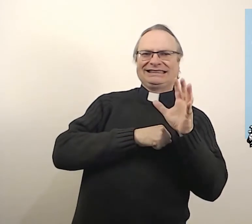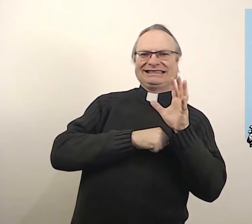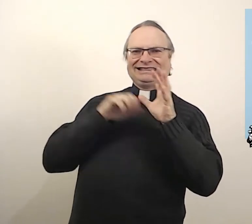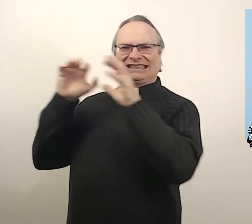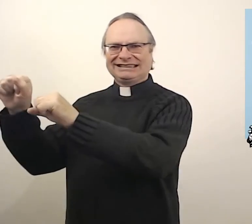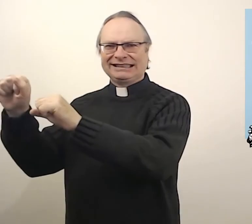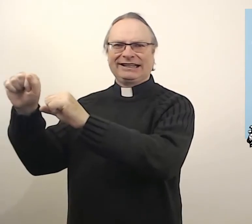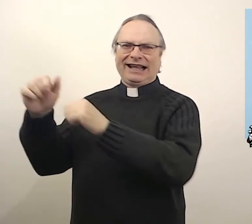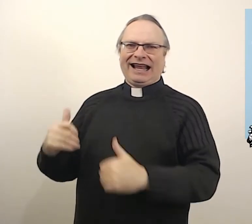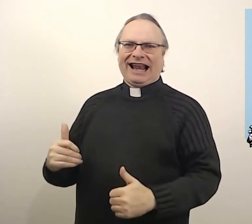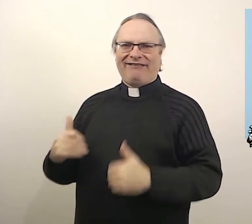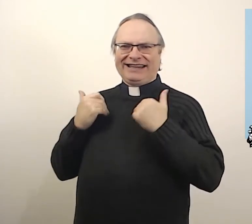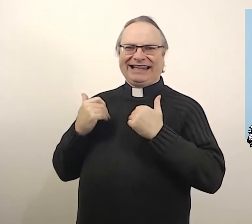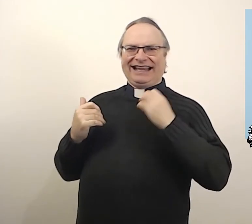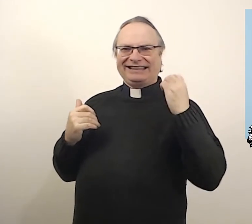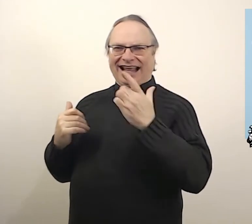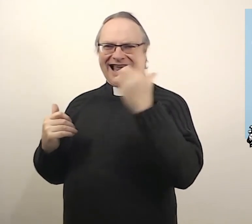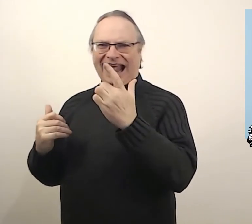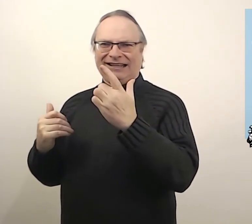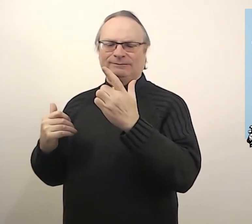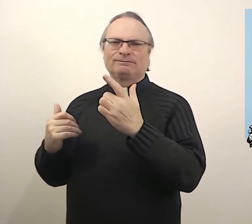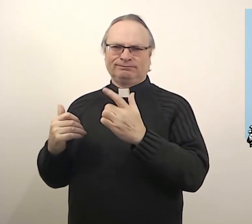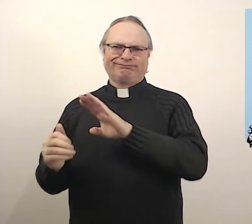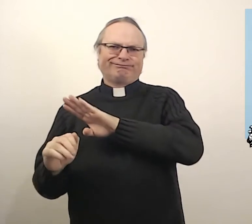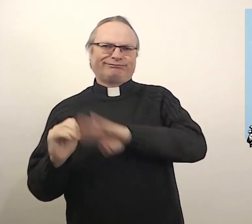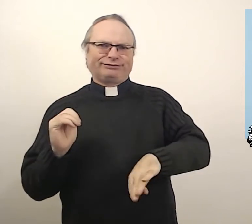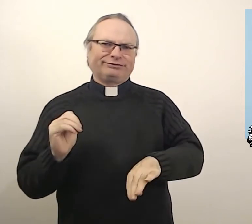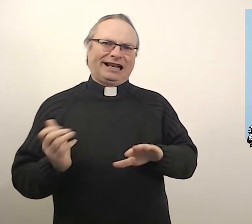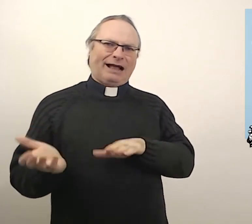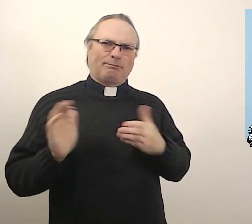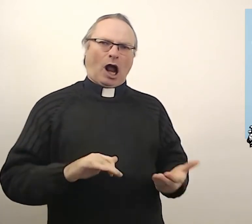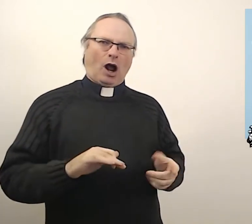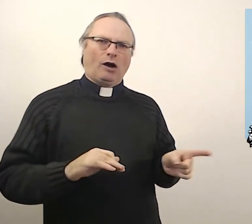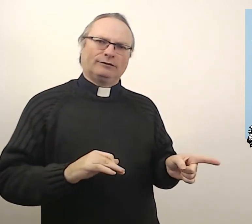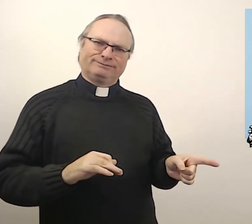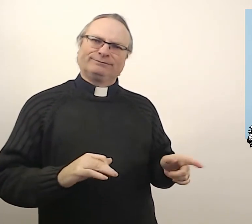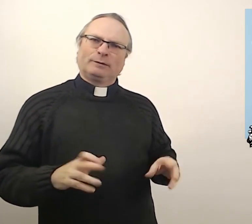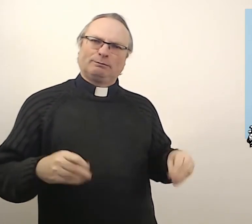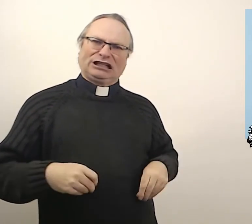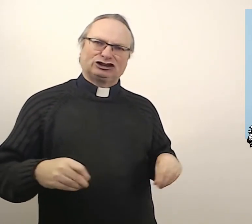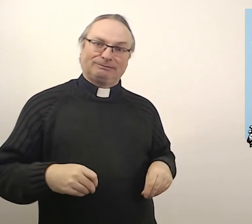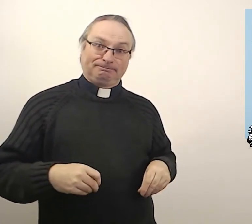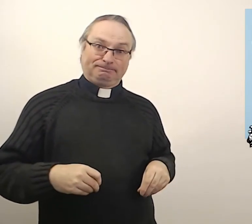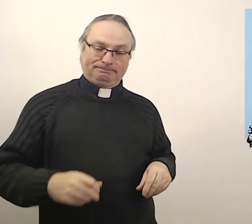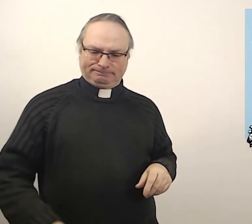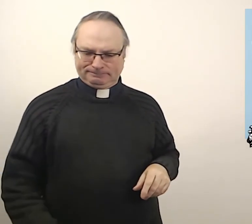saisis la vie éternelle. Vaincre la mort et le péché.